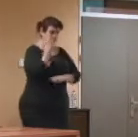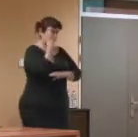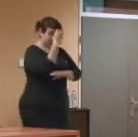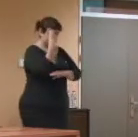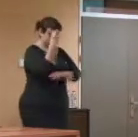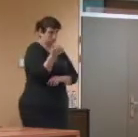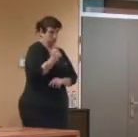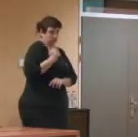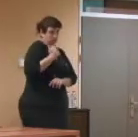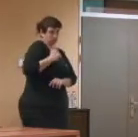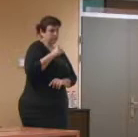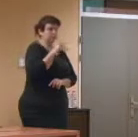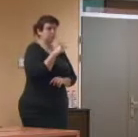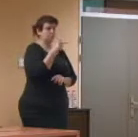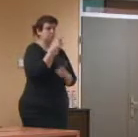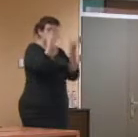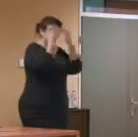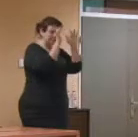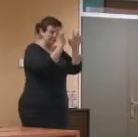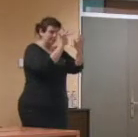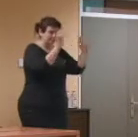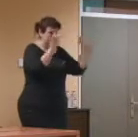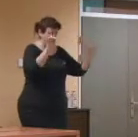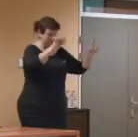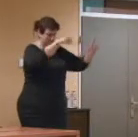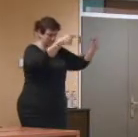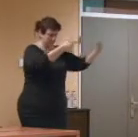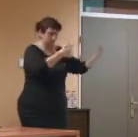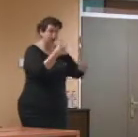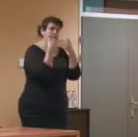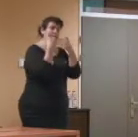os molestaré lo suficiente, por lo que yo solo quiero dar las gracias a quien hace posible estas cosas, que normalmente no se ven,